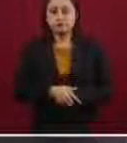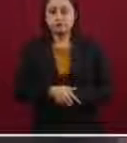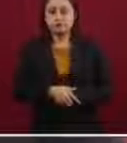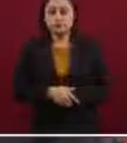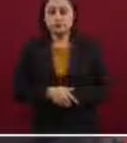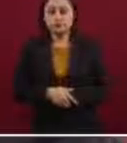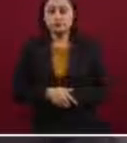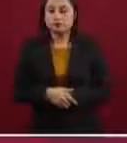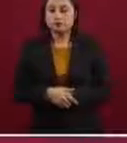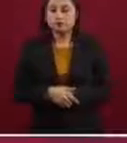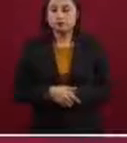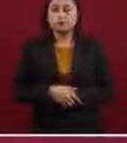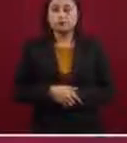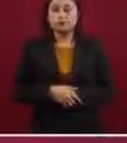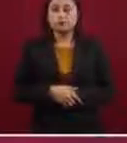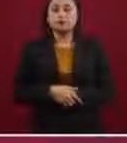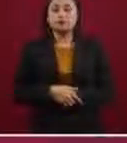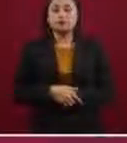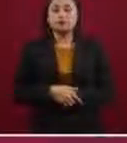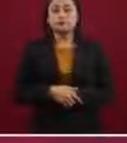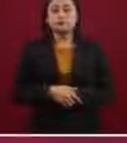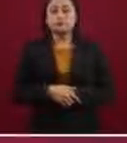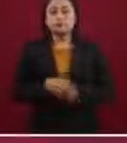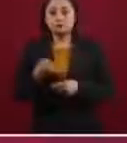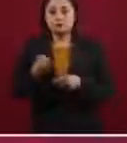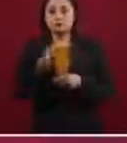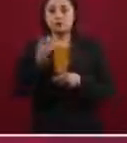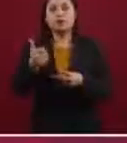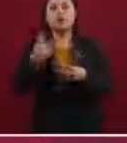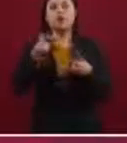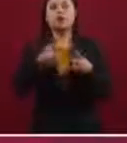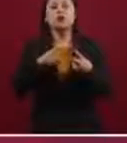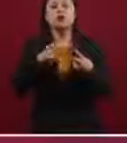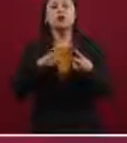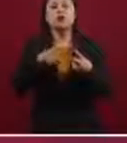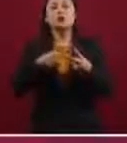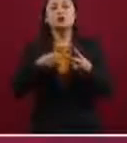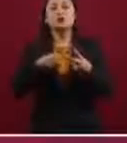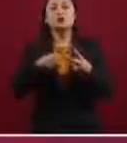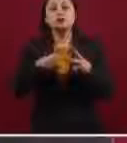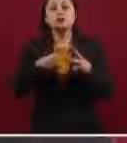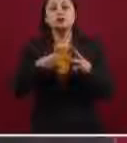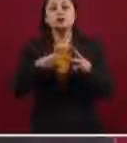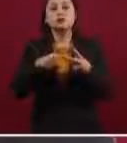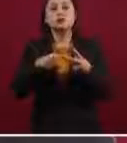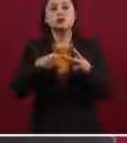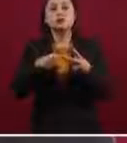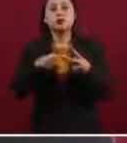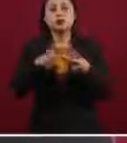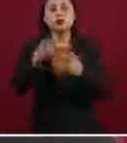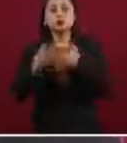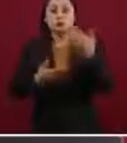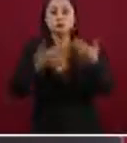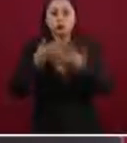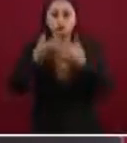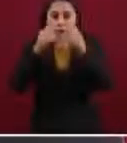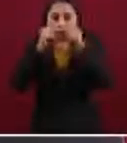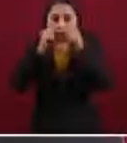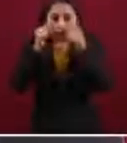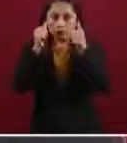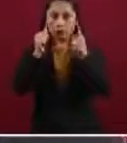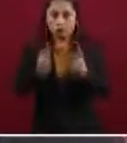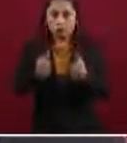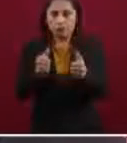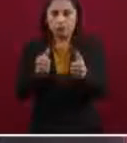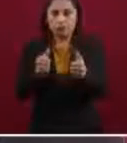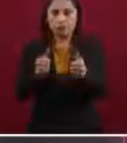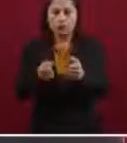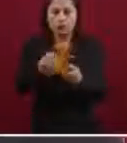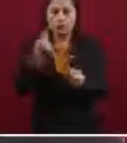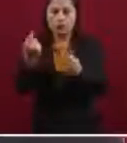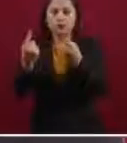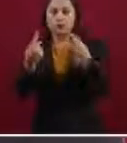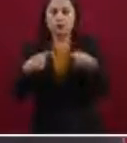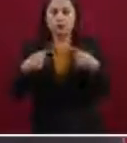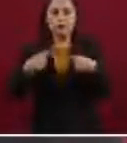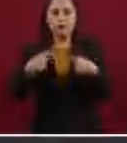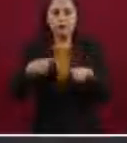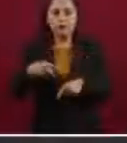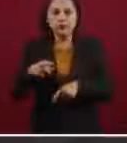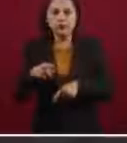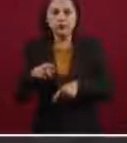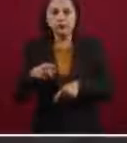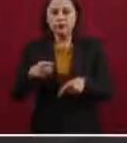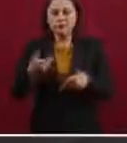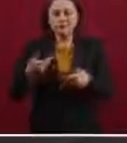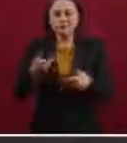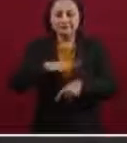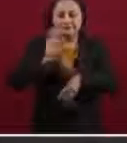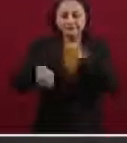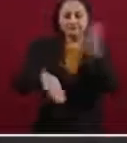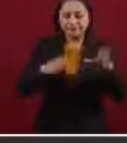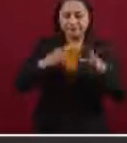desaparecidos y también dar atención a quienes no han sido identificados, cuerpos no identificados.